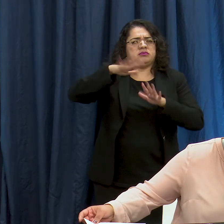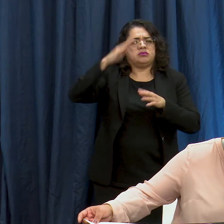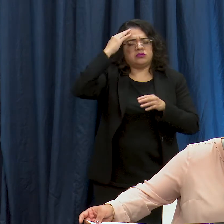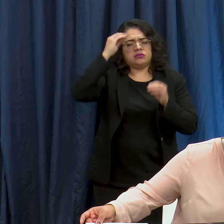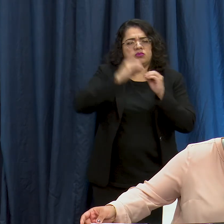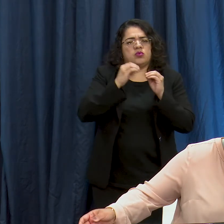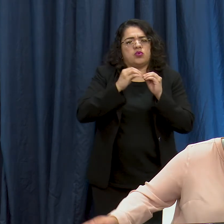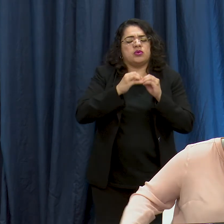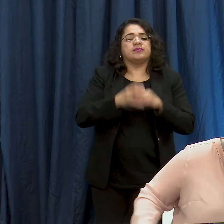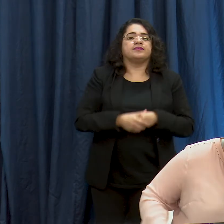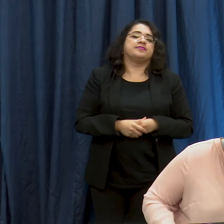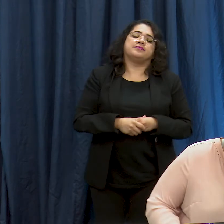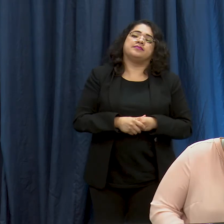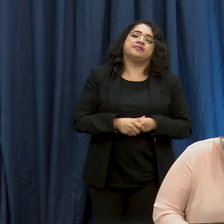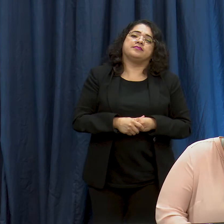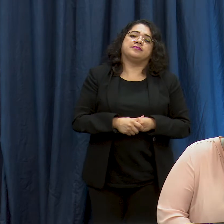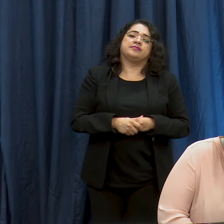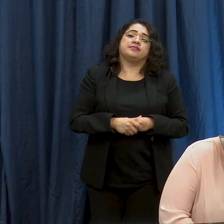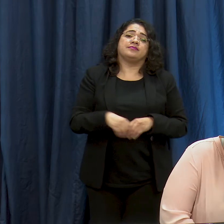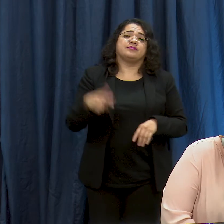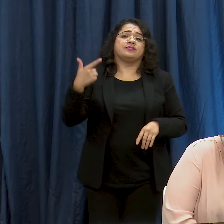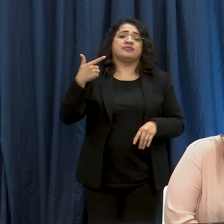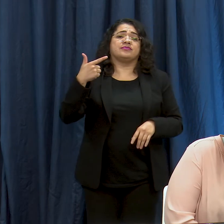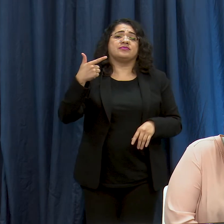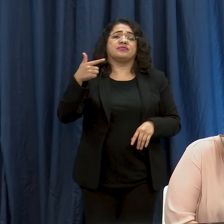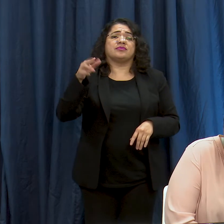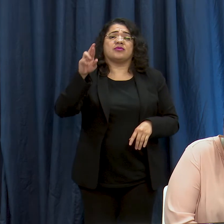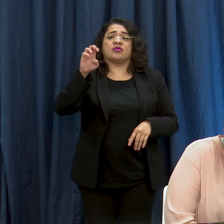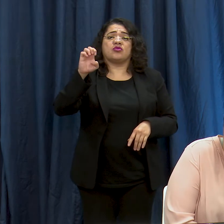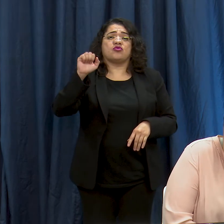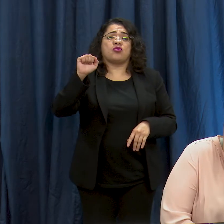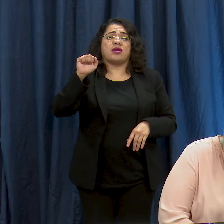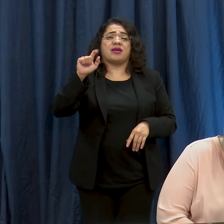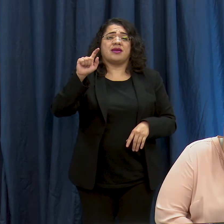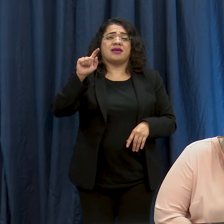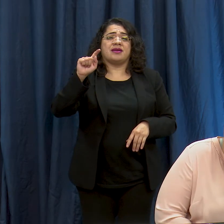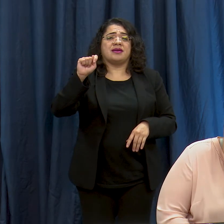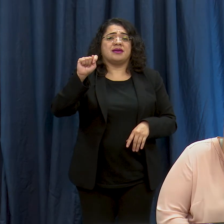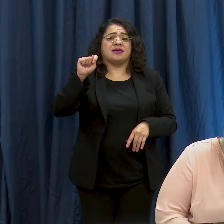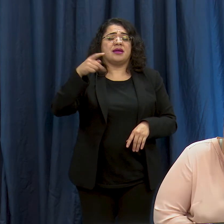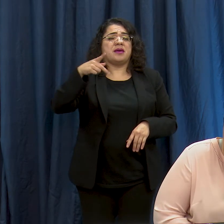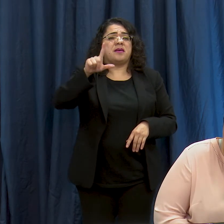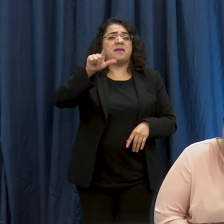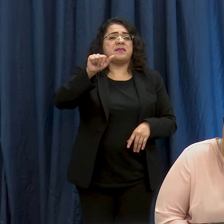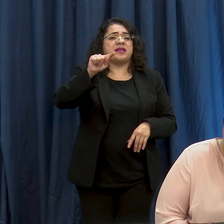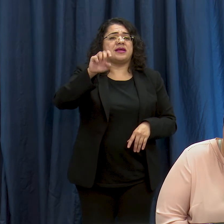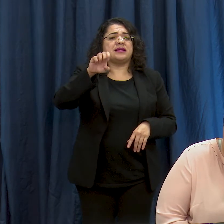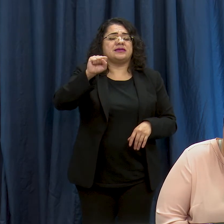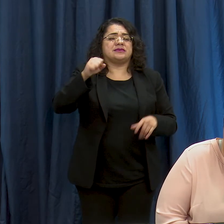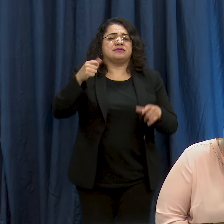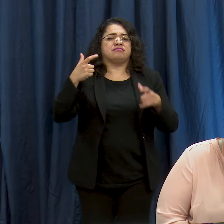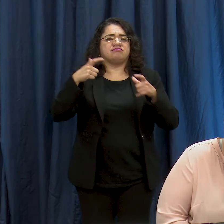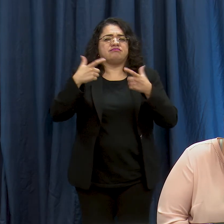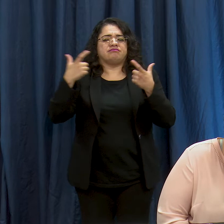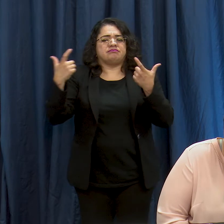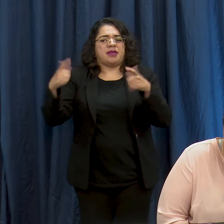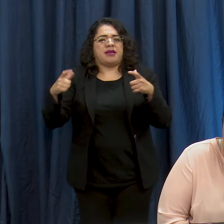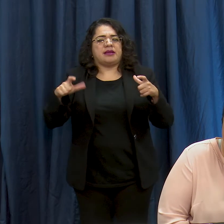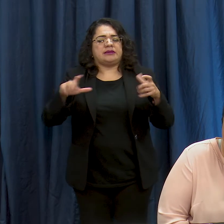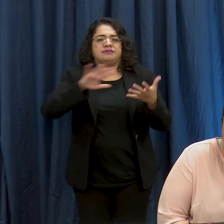un poco sobre grandes plateaus entre God owes uno de los problemas que hemos visto z-- y que se Aristo mess critic o es que estamos en Flint and o desde el